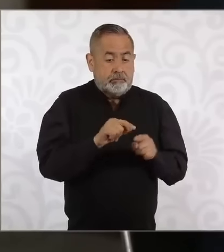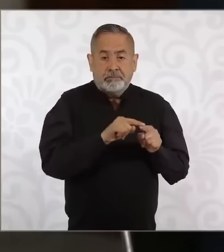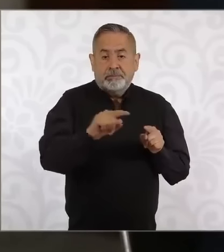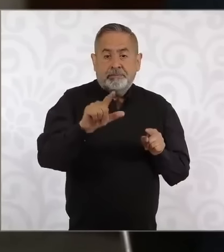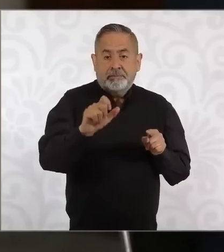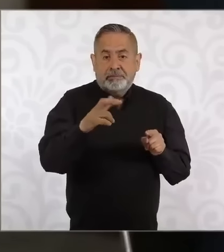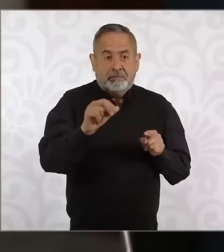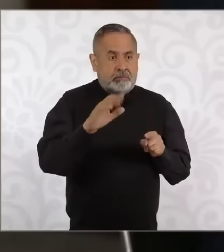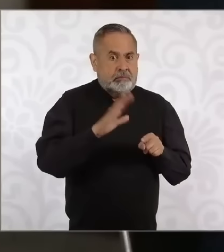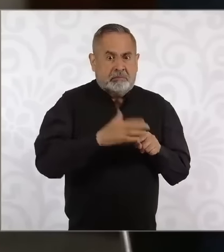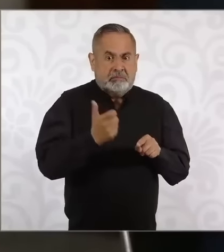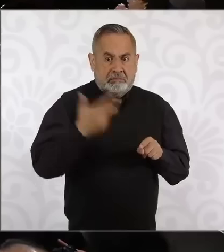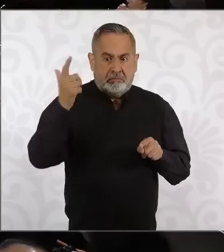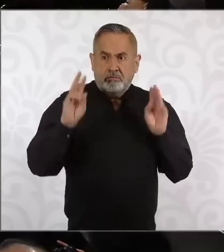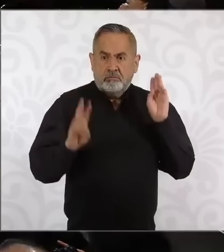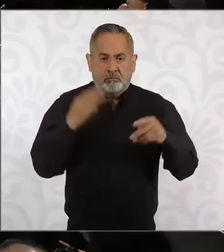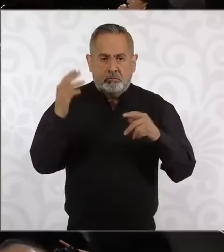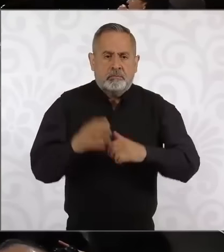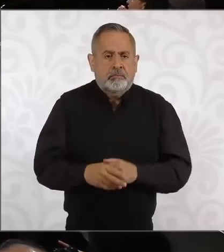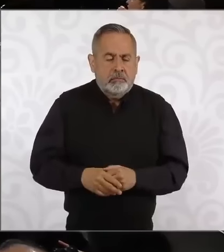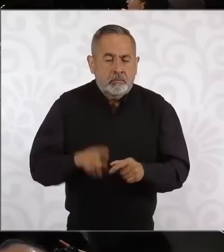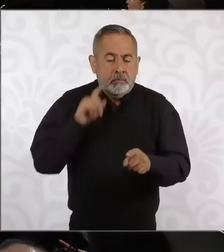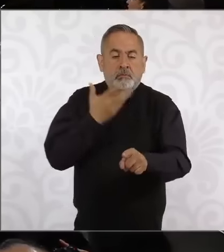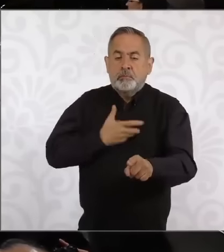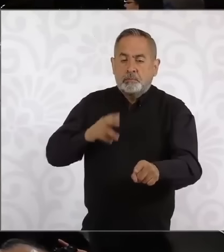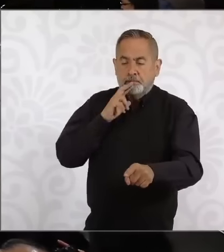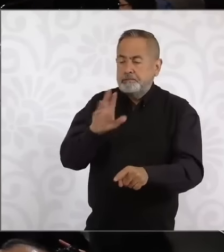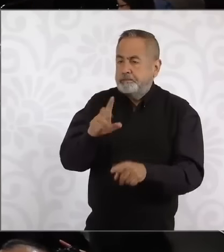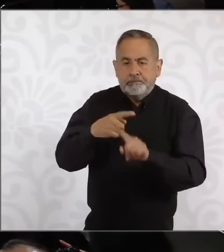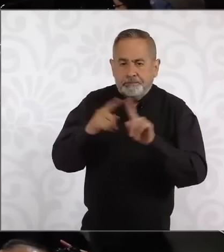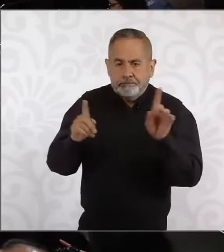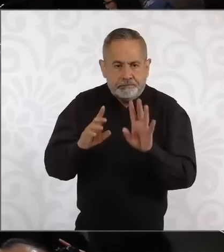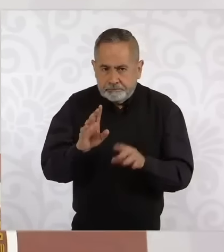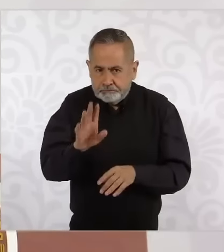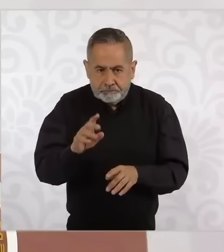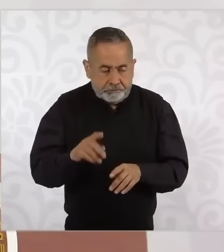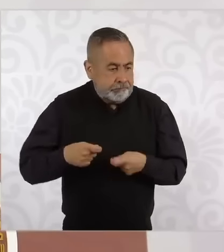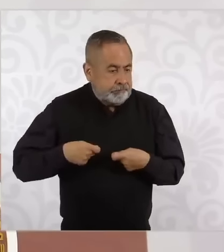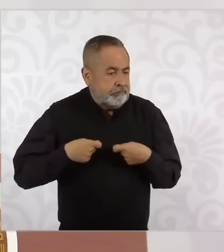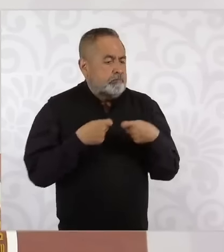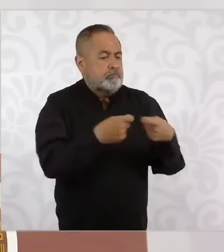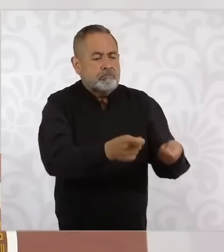caras incluso del mundo. No son concesionadas, es un esquema distinto. La concesión nunca se suelta.